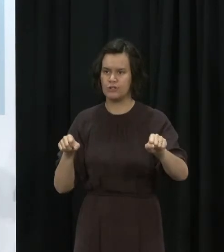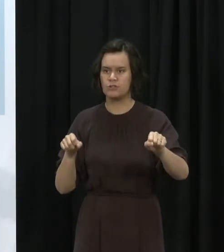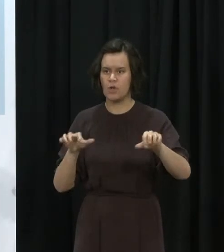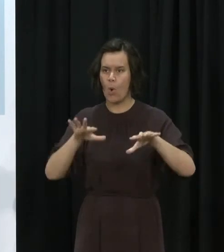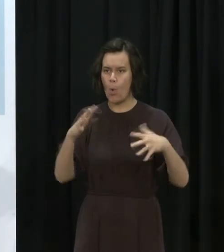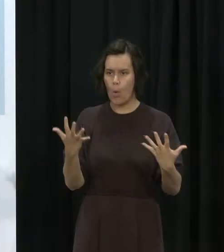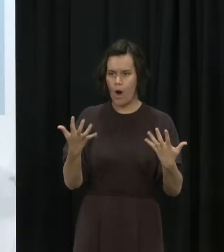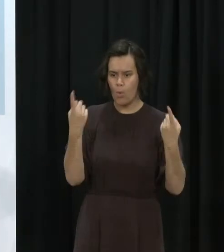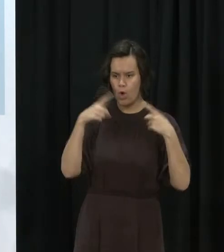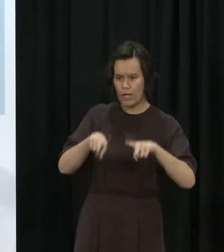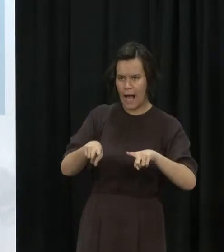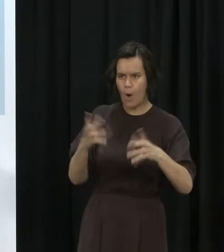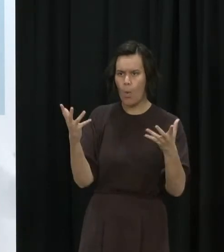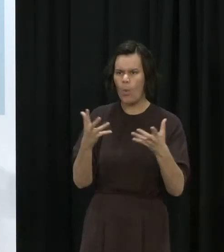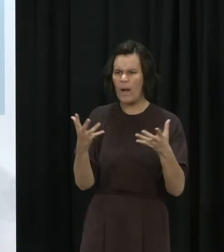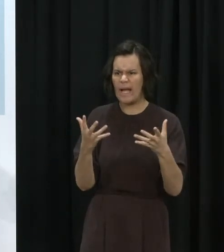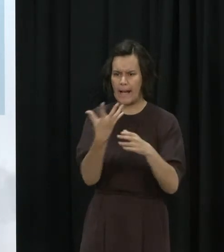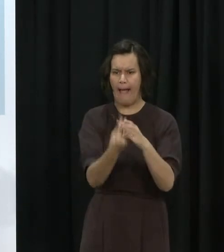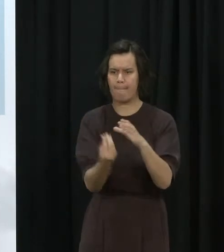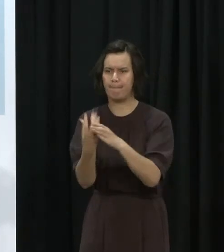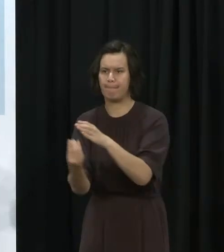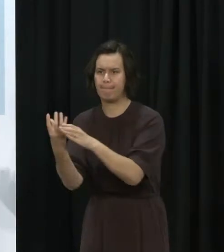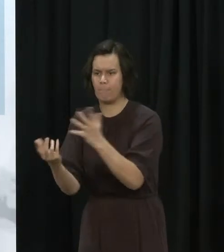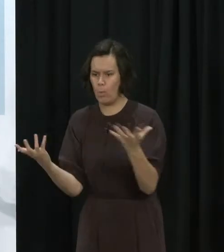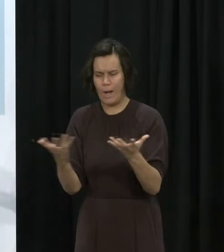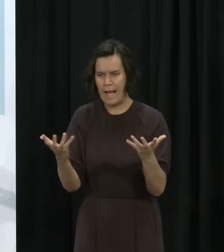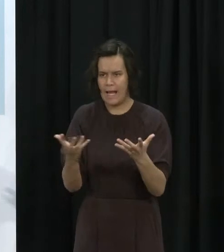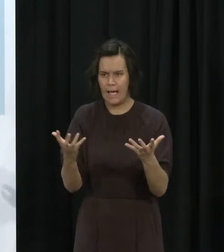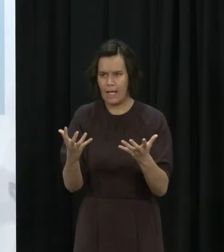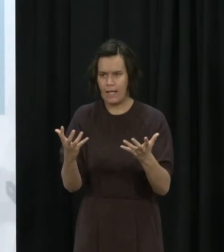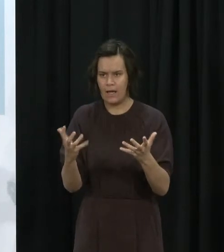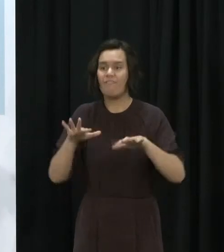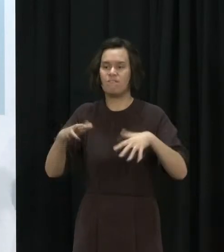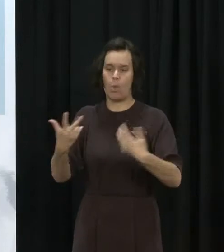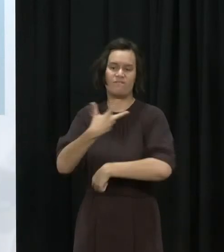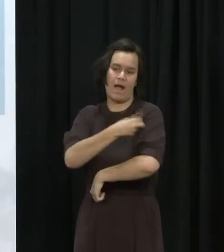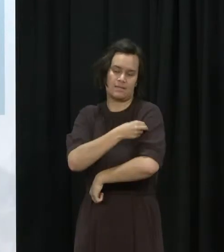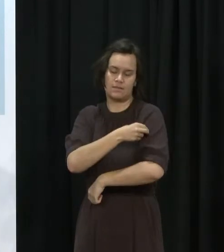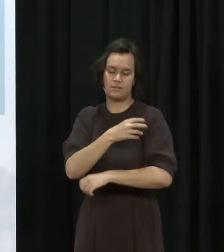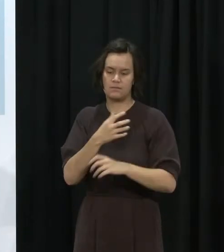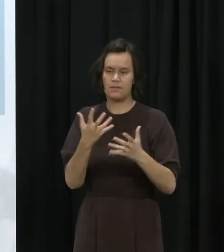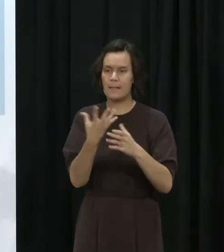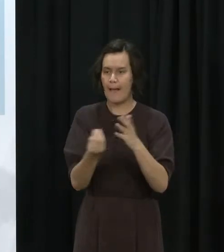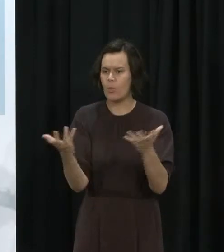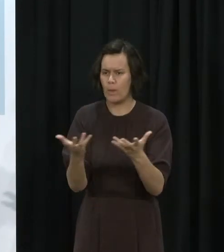nga kitenga o te Ko te